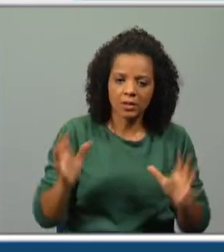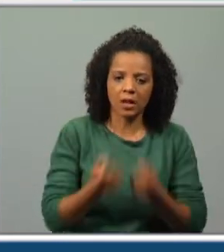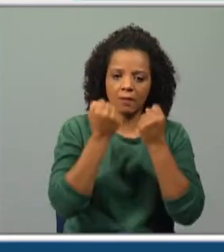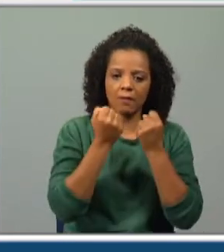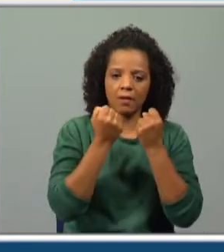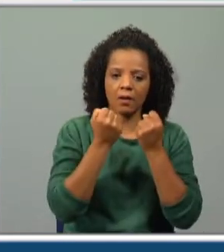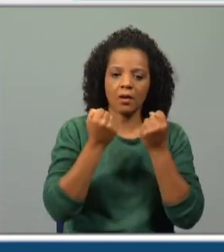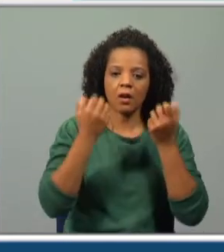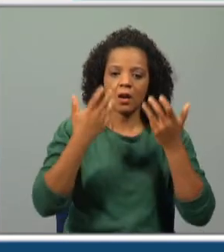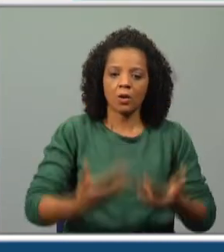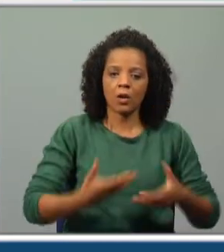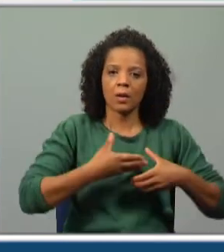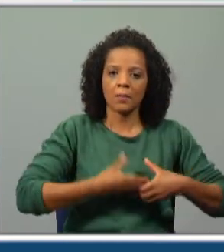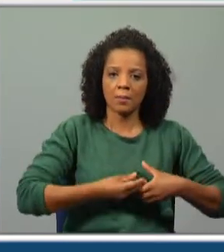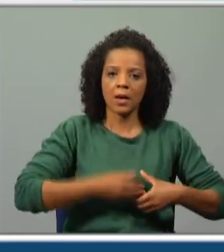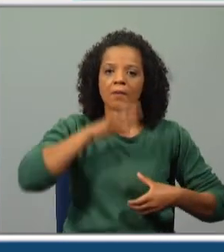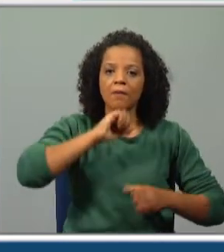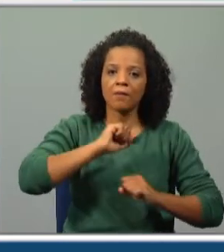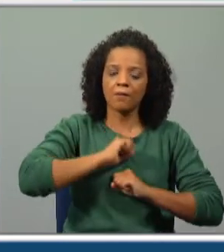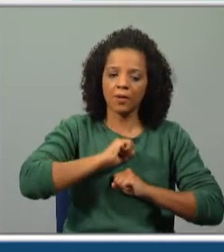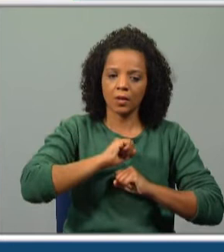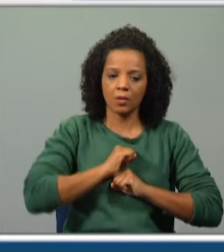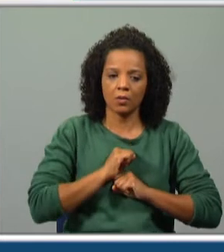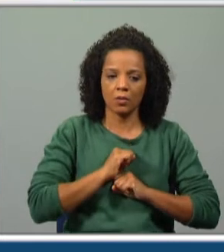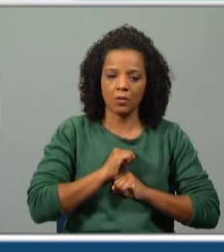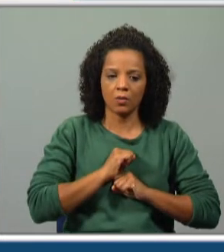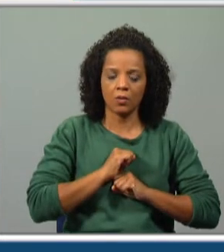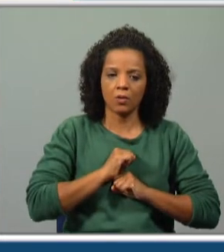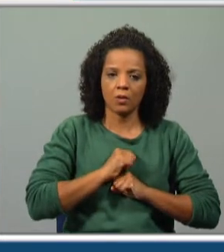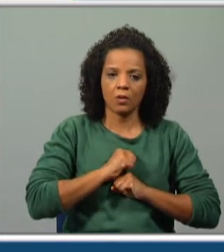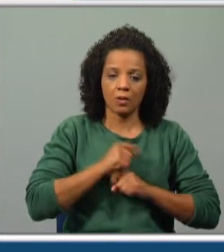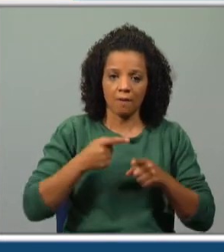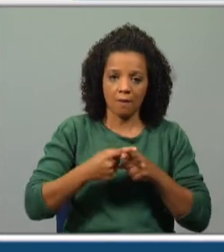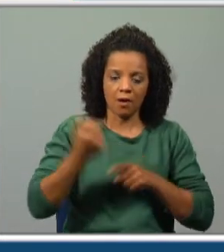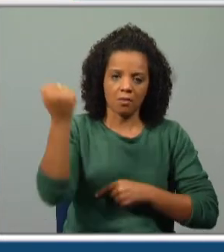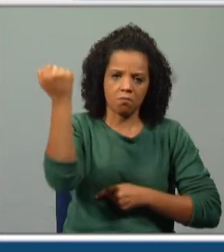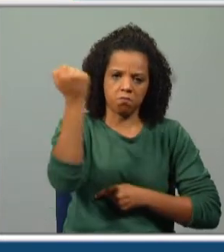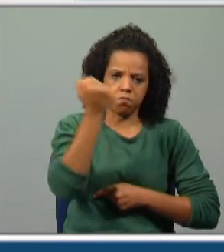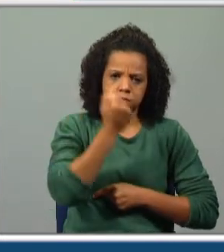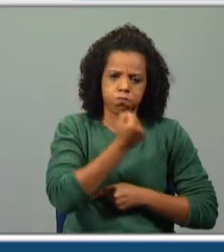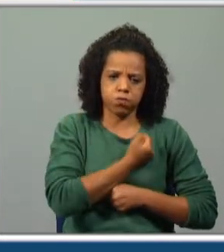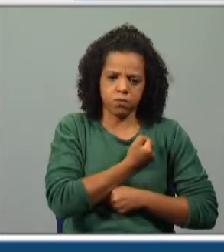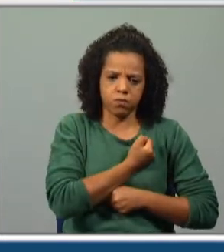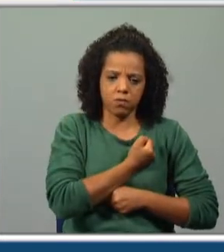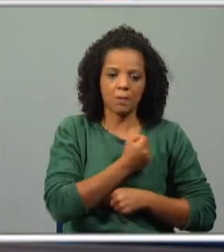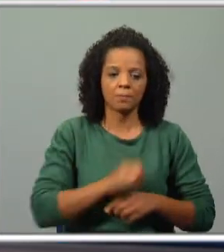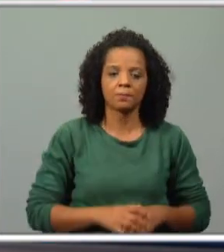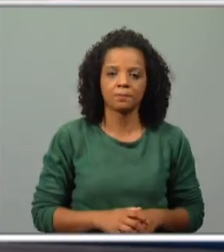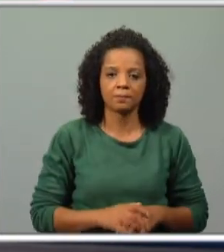e agora vou dar-te mamar ao meu filho e cravou o punhal no coração 現在我要給我兒子餵奶把匕首刺進了心臟